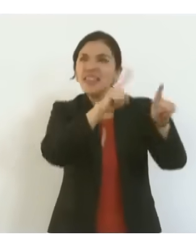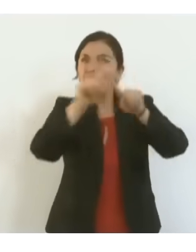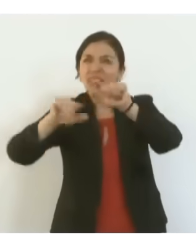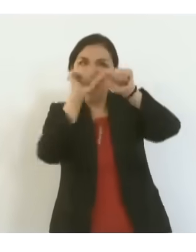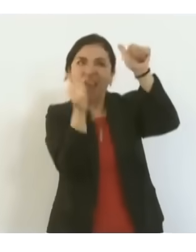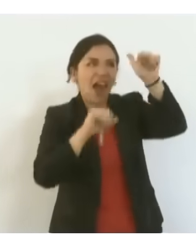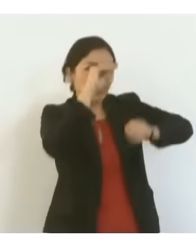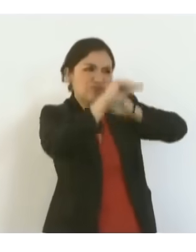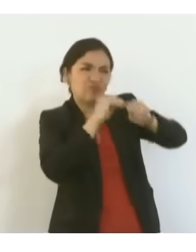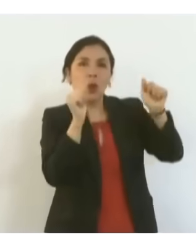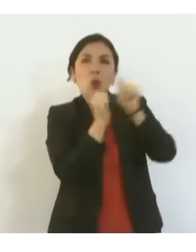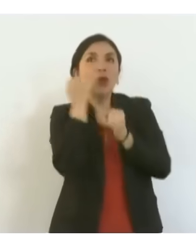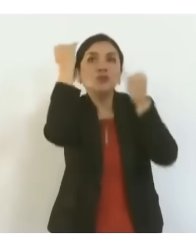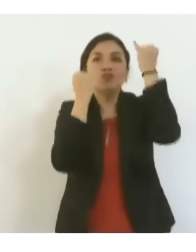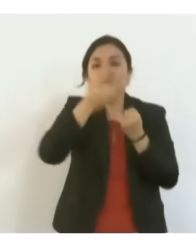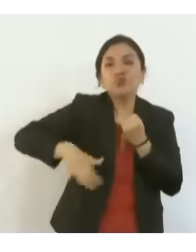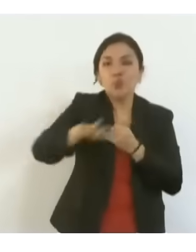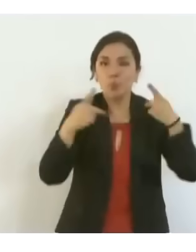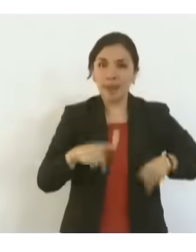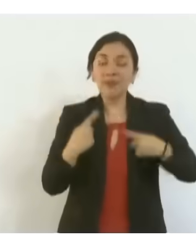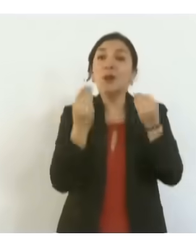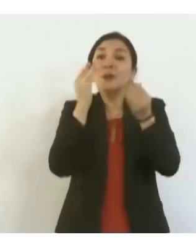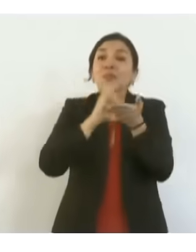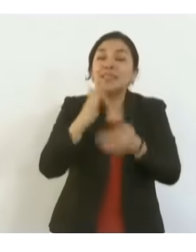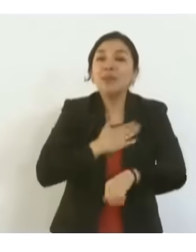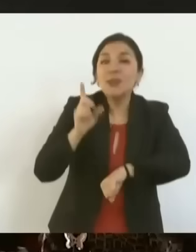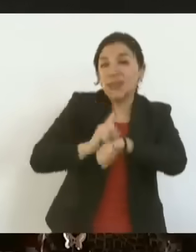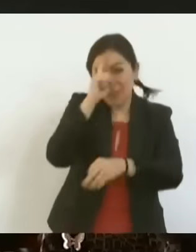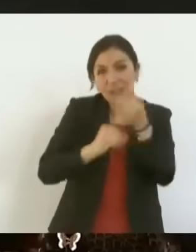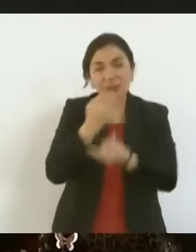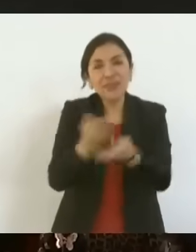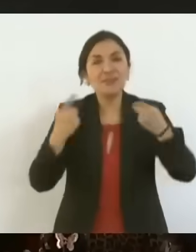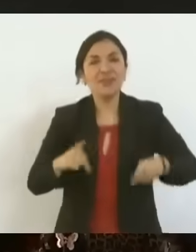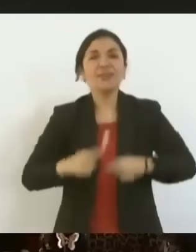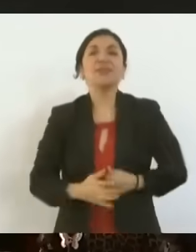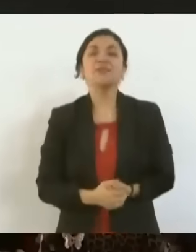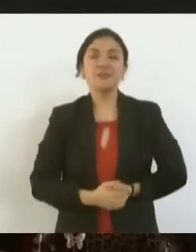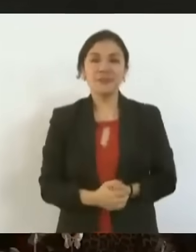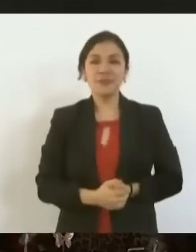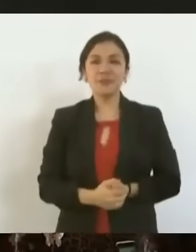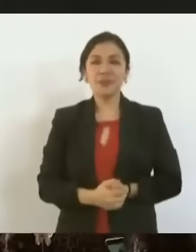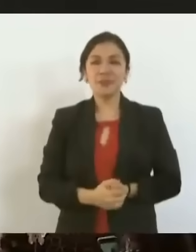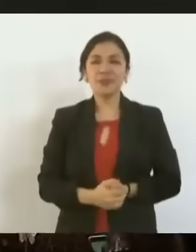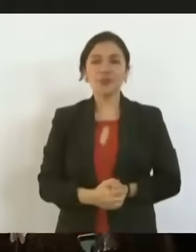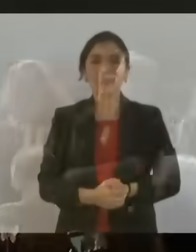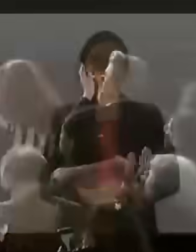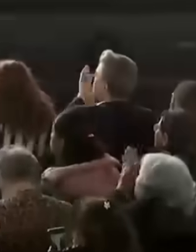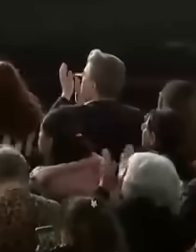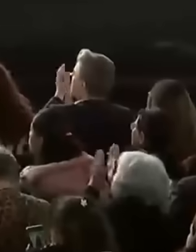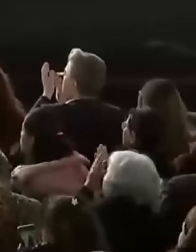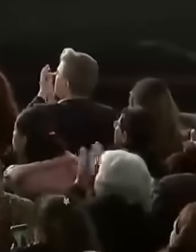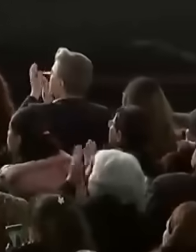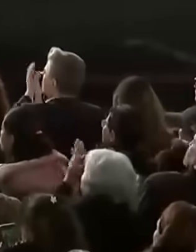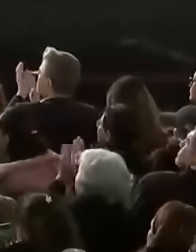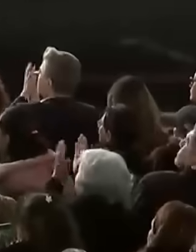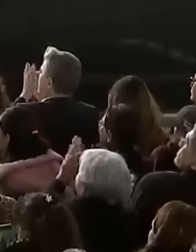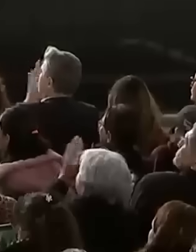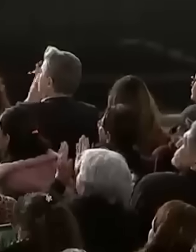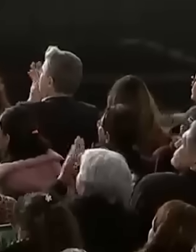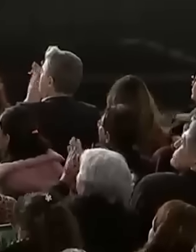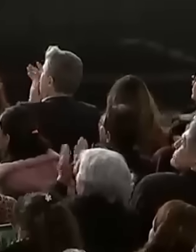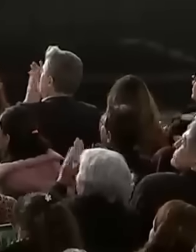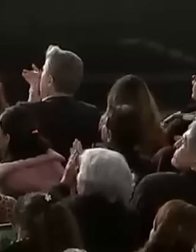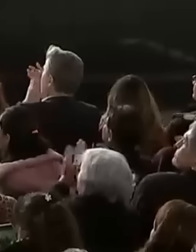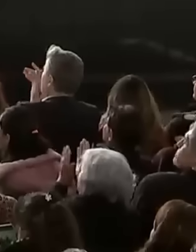través de una creación colectiva. Muchísimas gracias. Muy buenos días a todas y a todos.